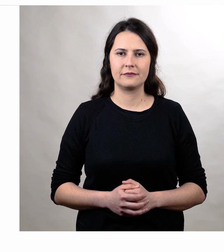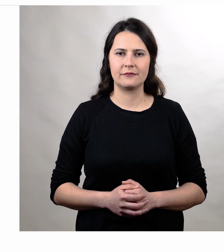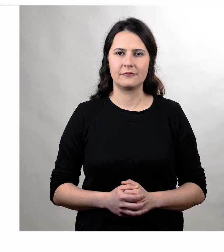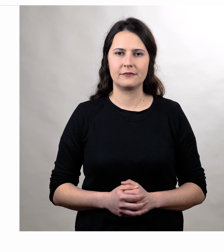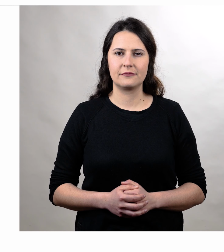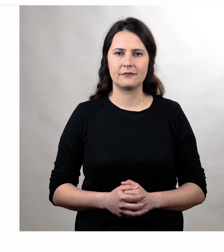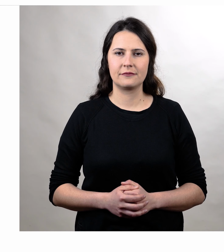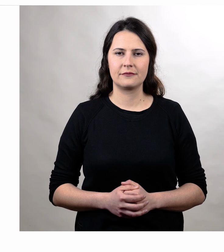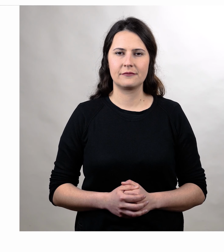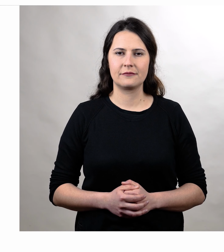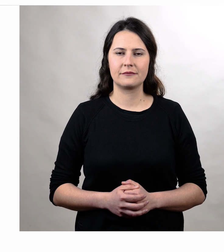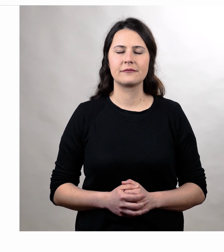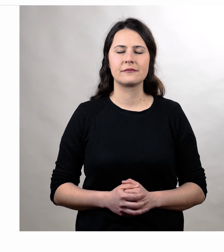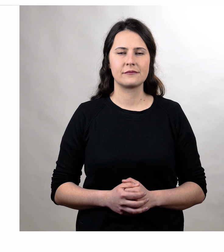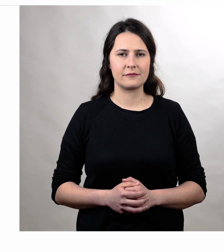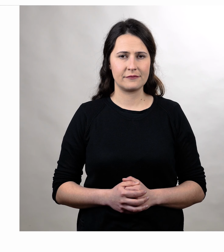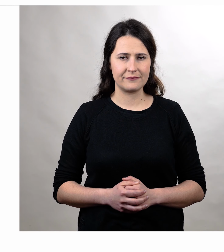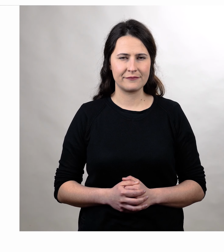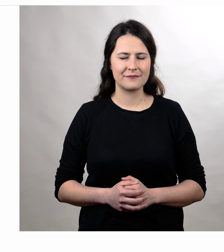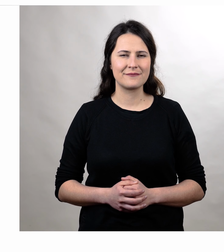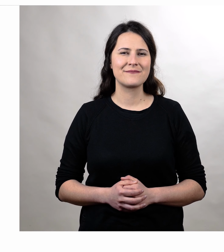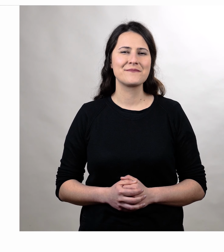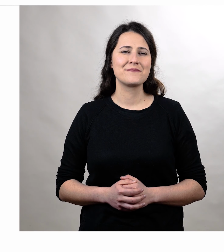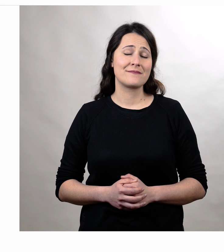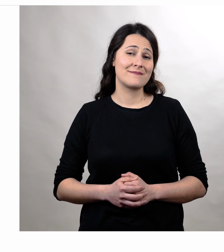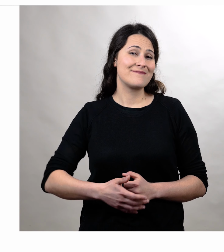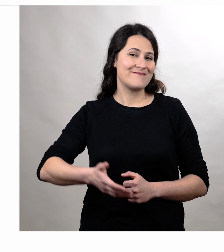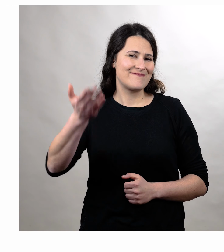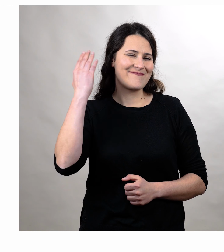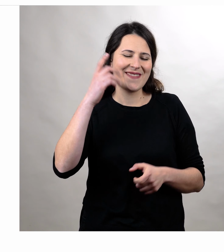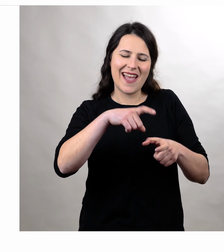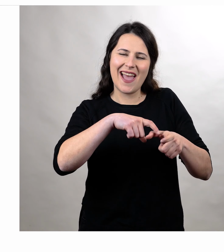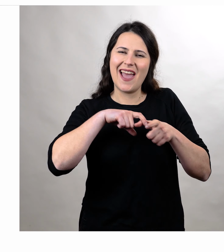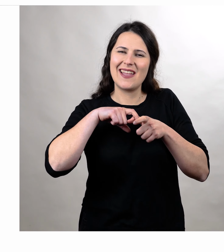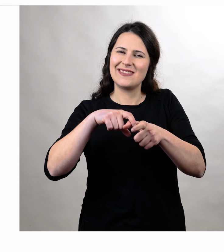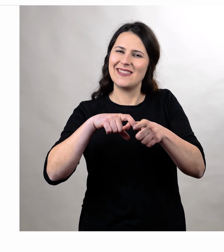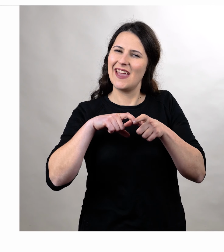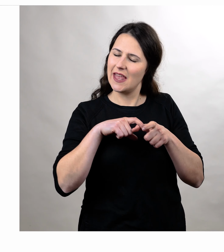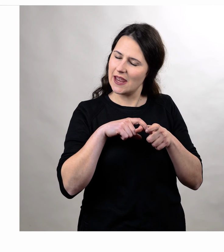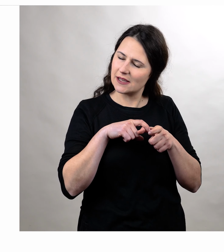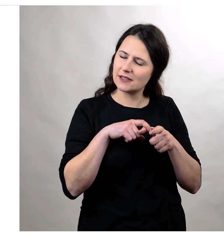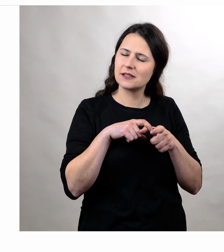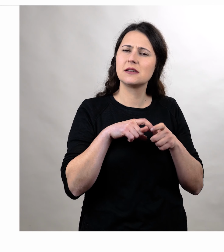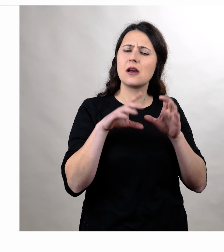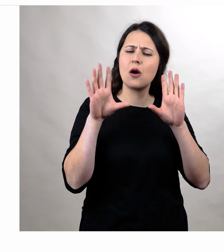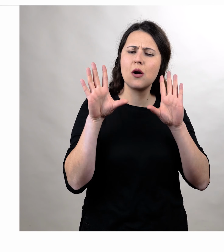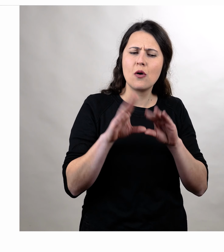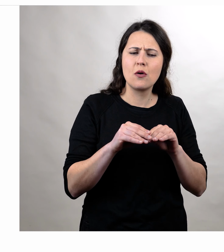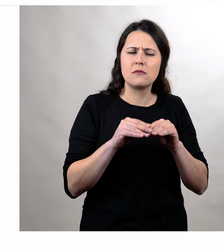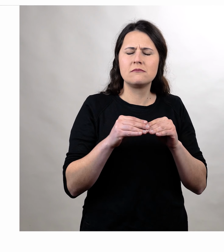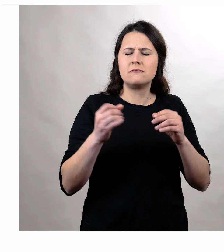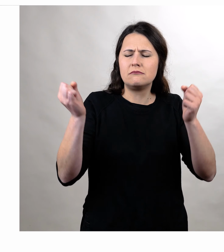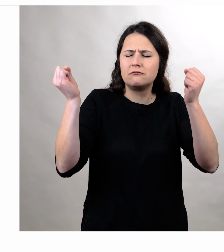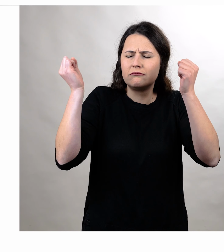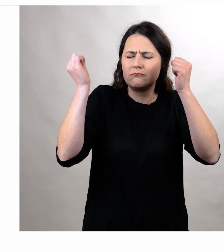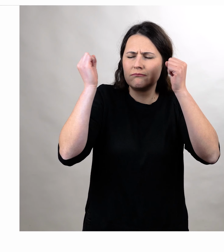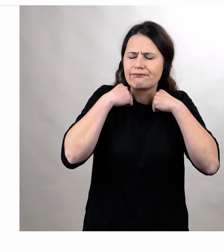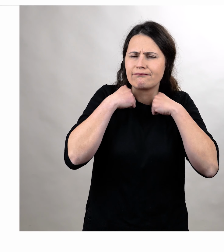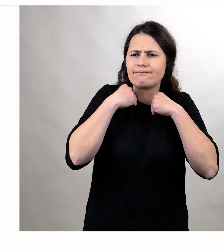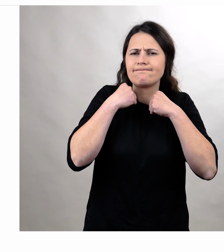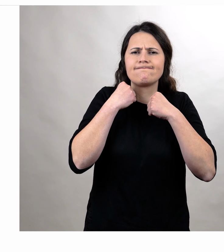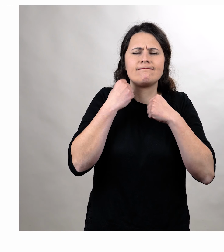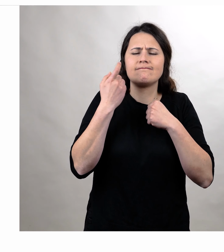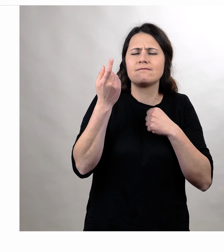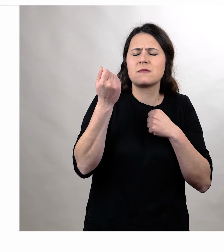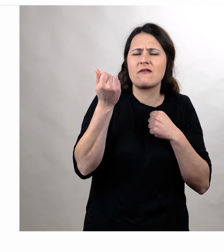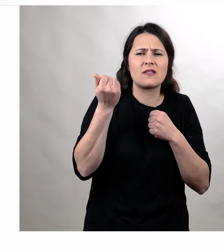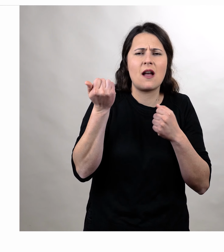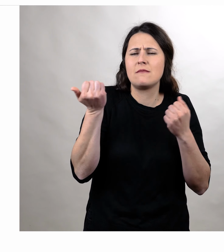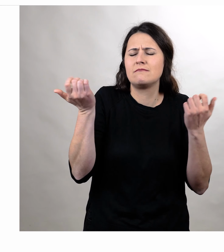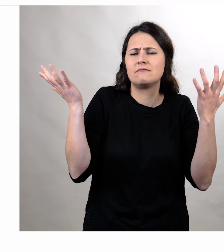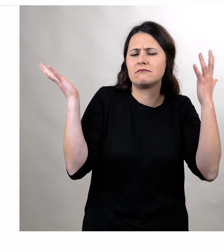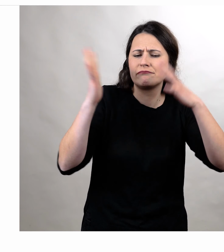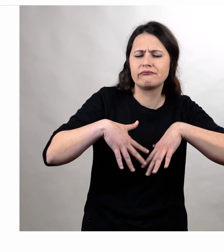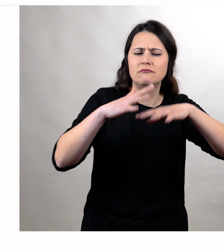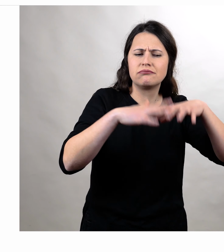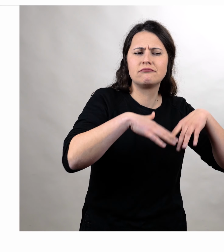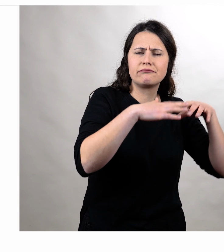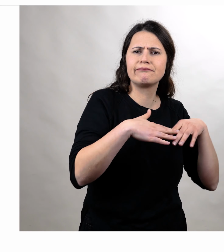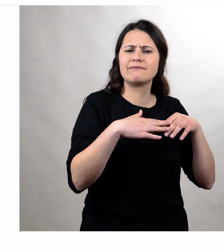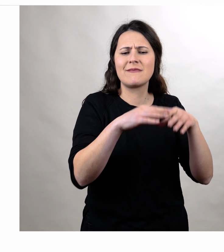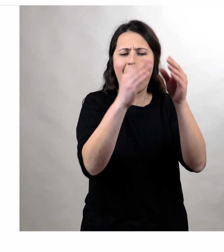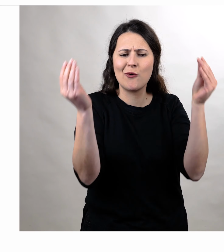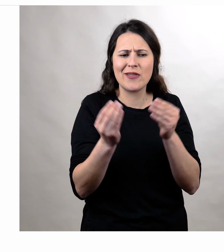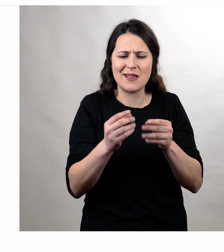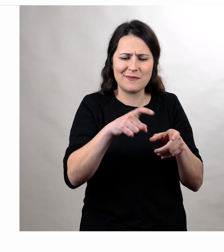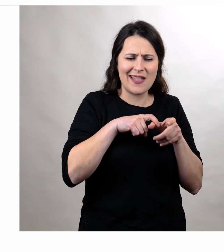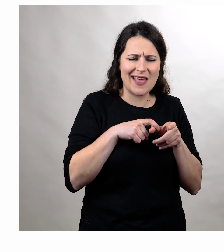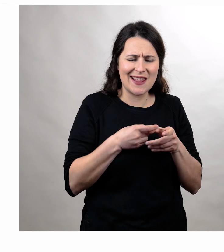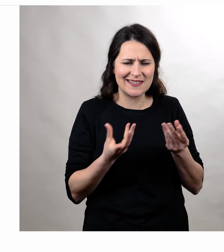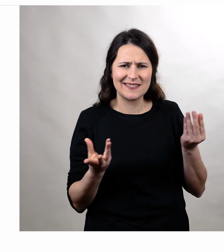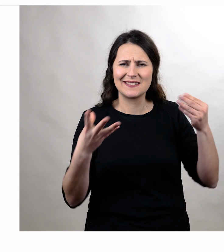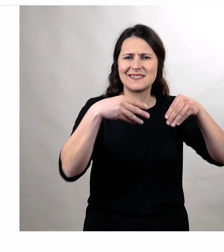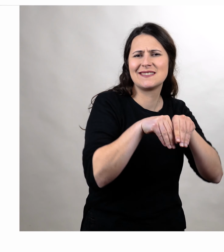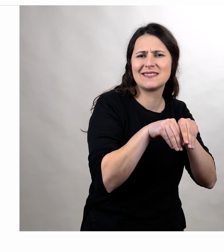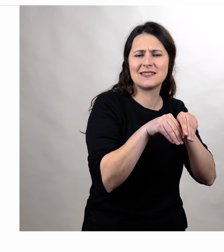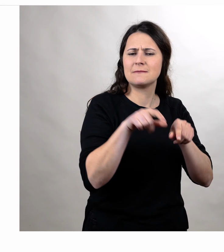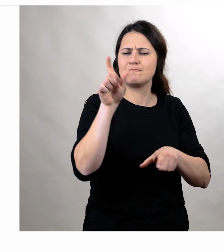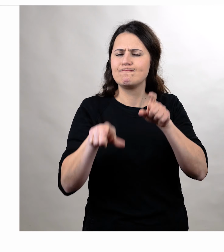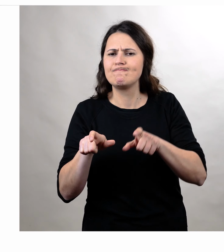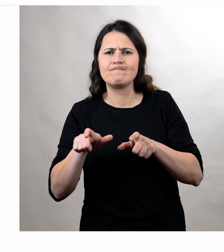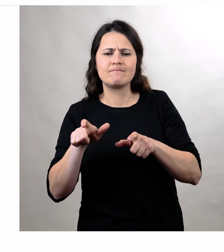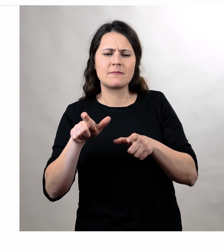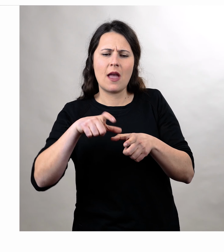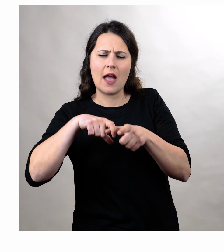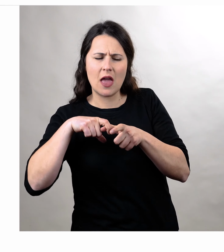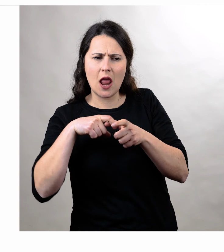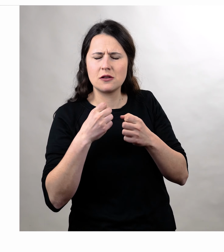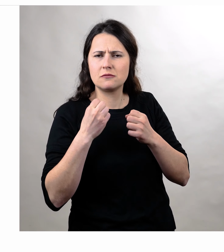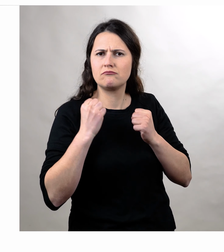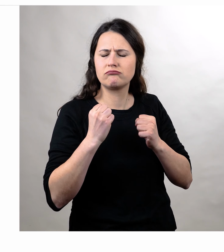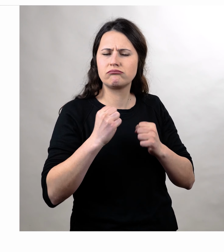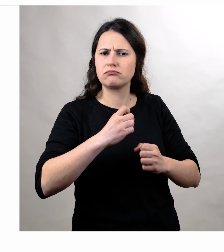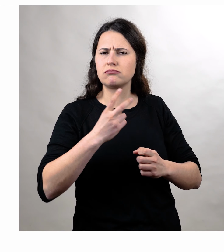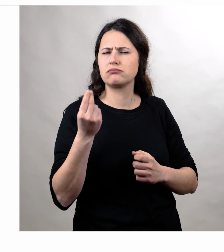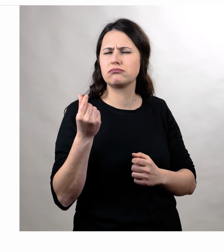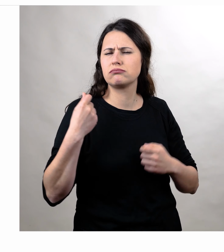Ένα κύμα πτωχεύσεων και συγχωνεύσεων εταιρειών, οδήγησε πολλές θαλάσσιες γραμμές κρουαζιέρας να εξαγοραστούν από μεγαλύτερες επενδυτικές εταιρείες.